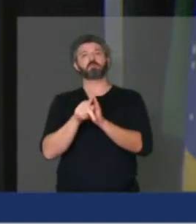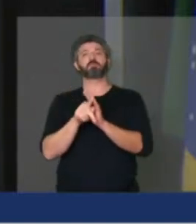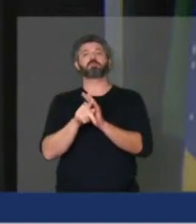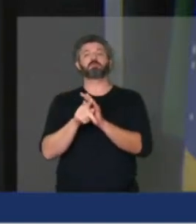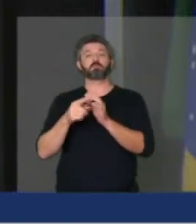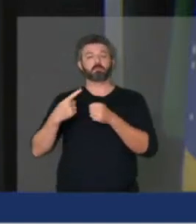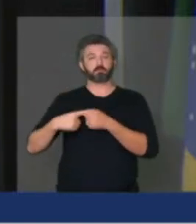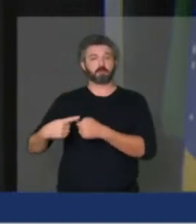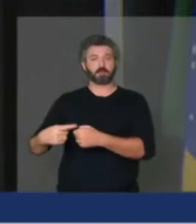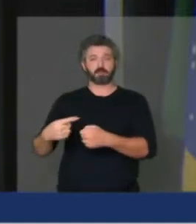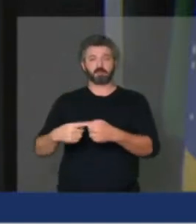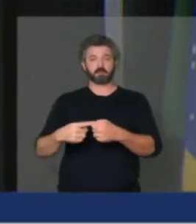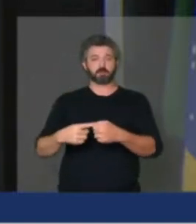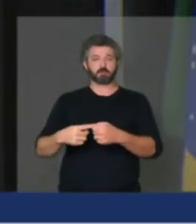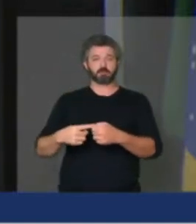NA TERÇA-FEIRA, DIA 5, ESSE